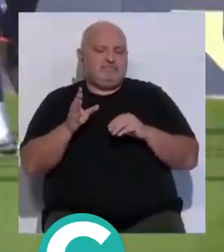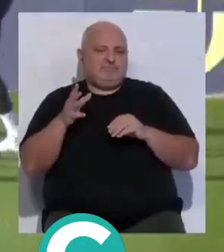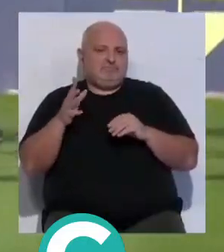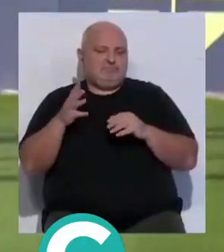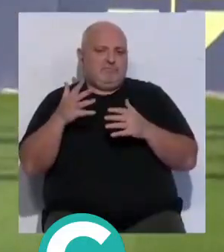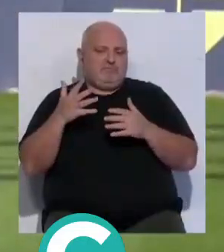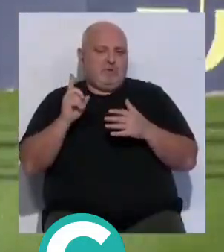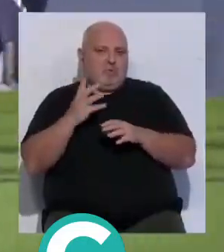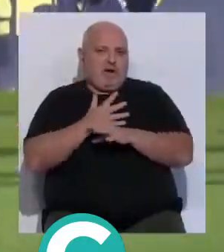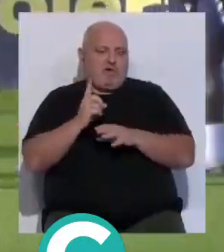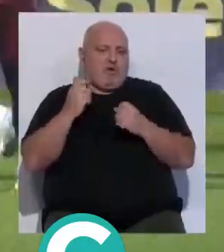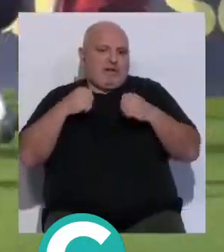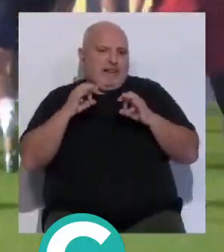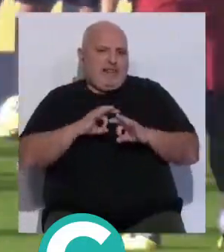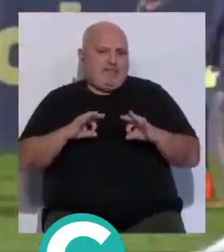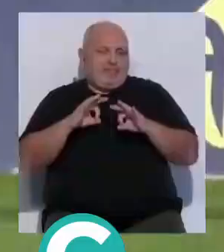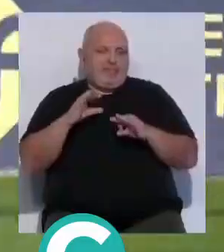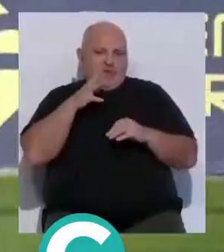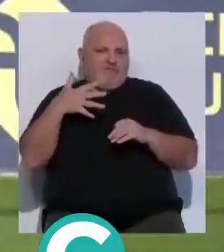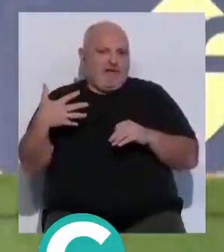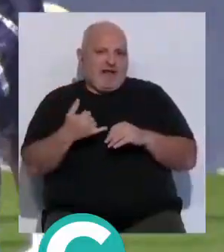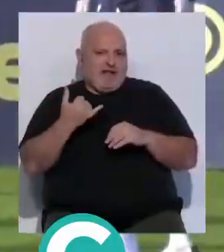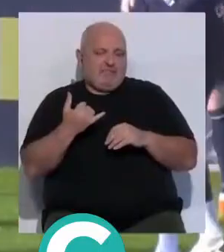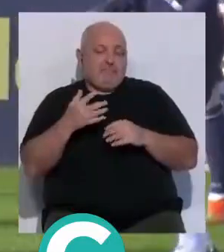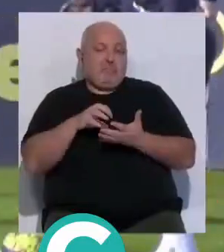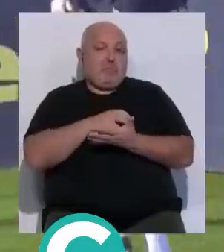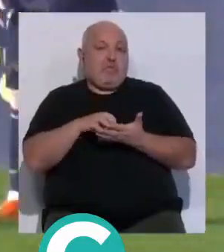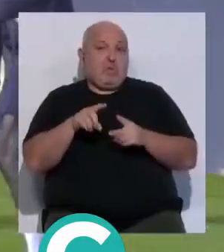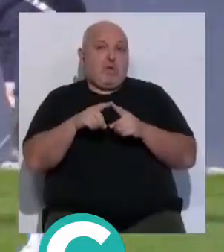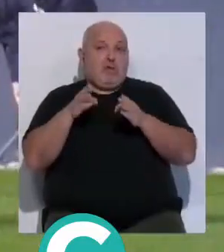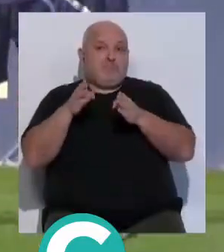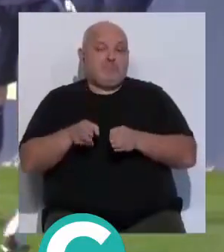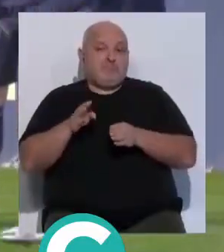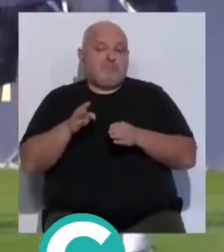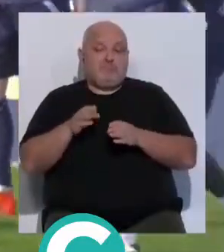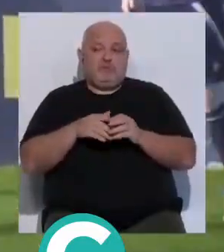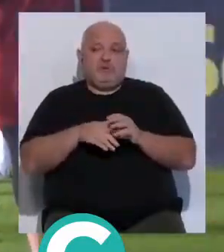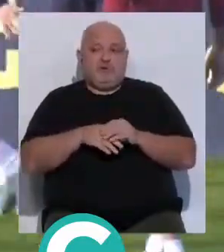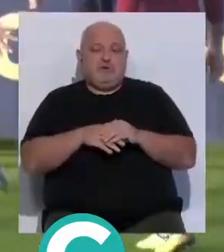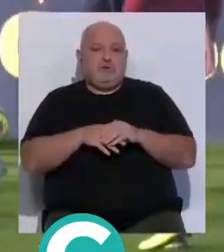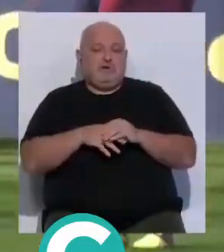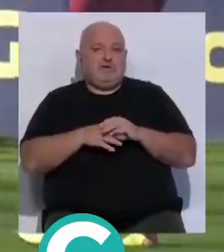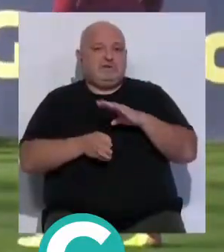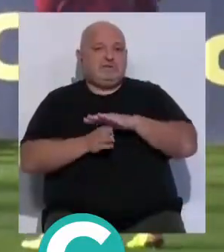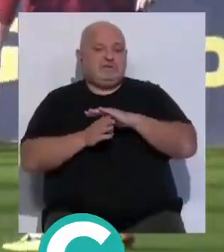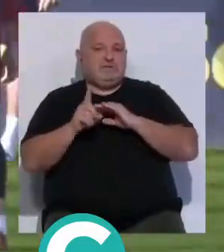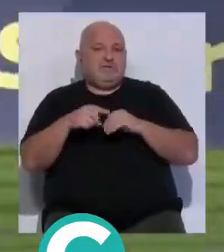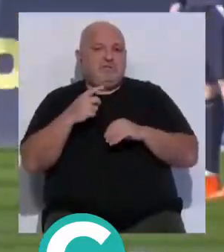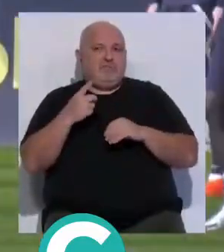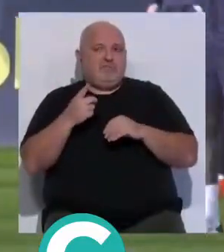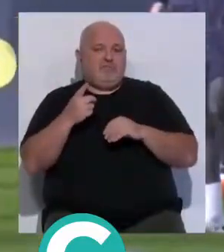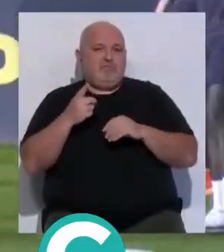con no sé si igual tiene dudas y pueda seguir practicando el fútbol de forma profesional